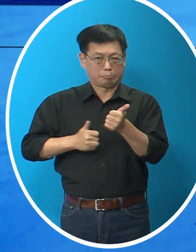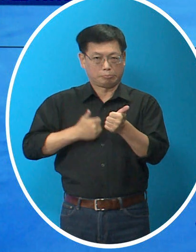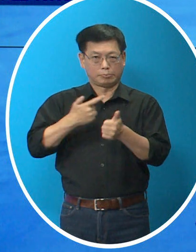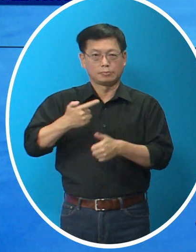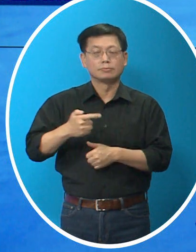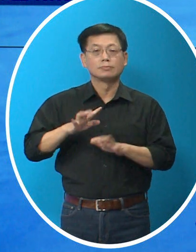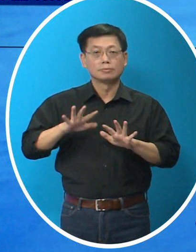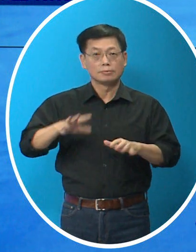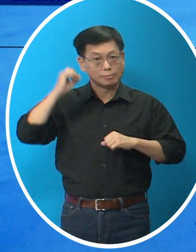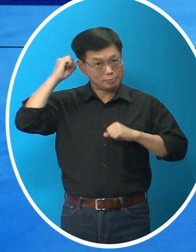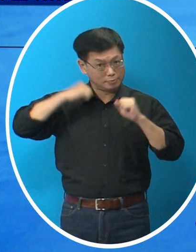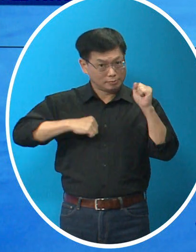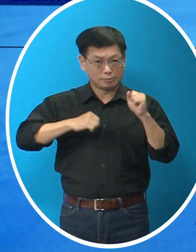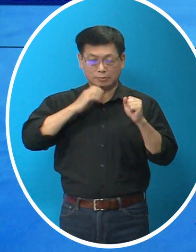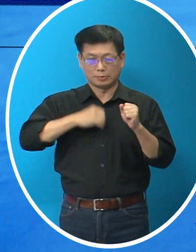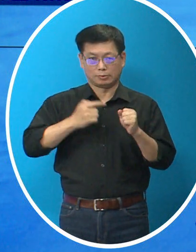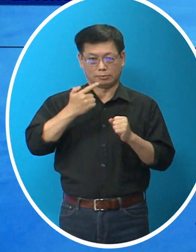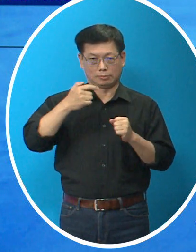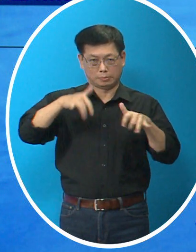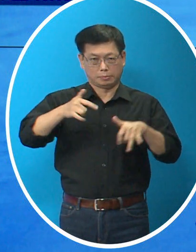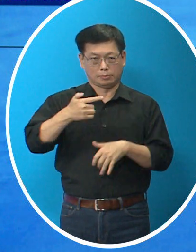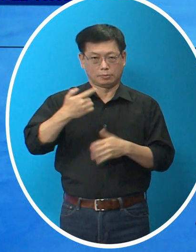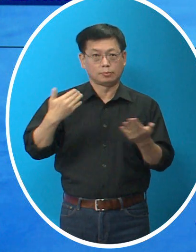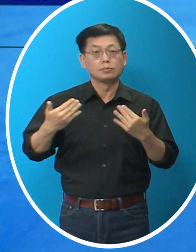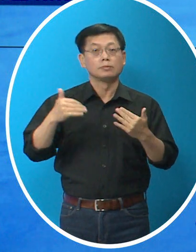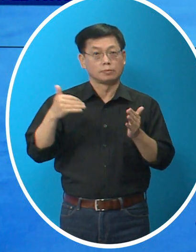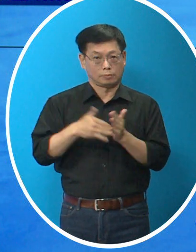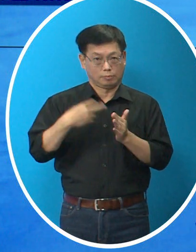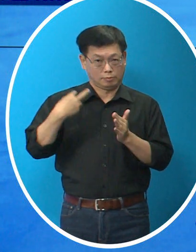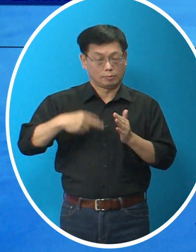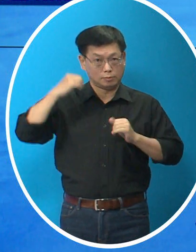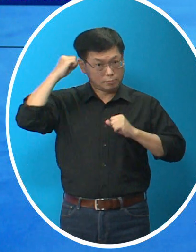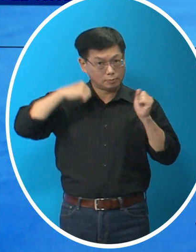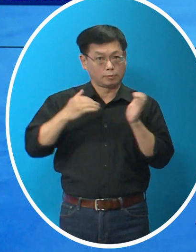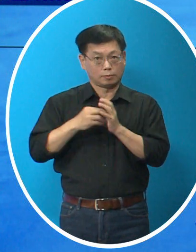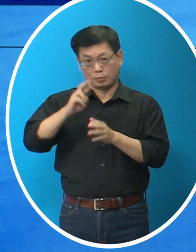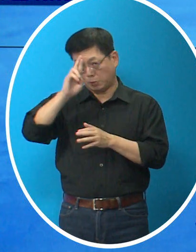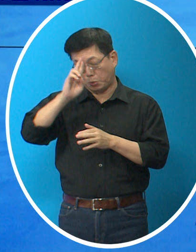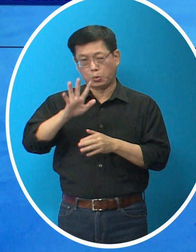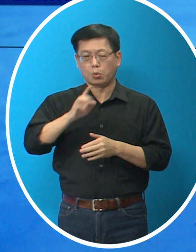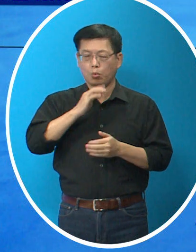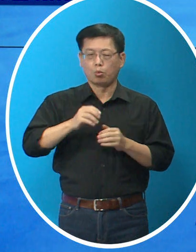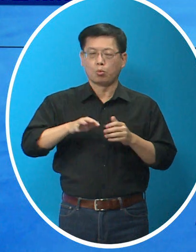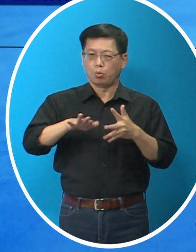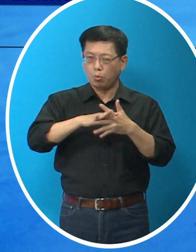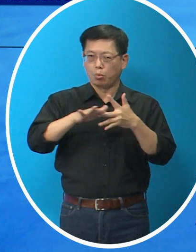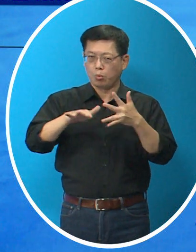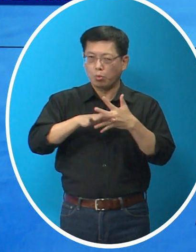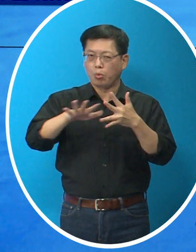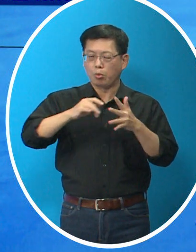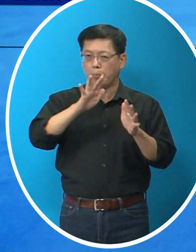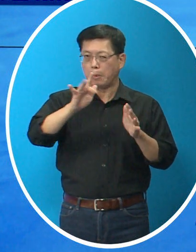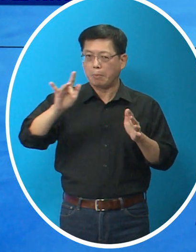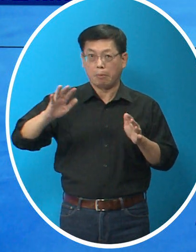除了在清晨這一波降雨比較明顯之外 上半天的時候其實稍微有點空檔 不過在中午過後包含